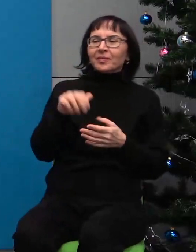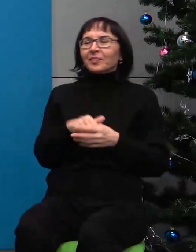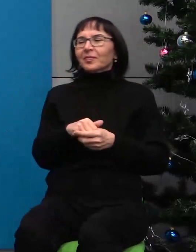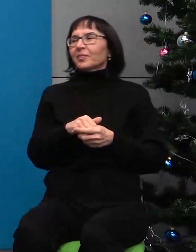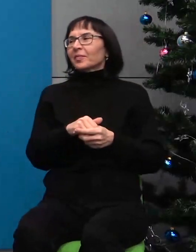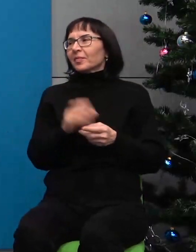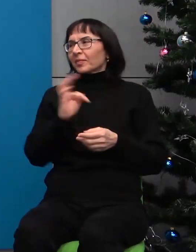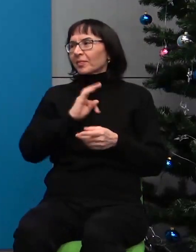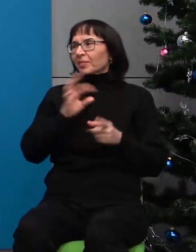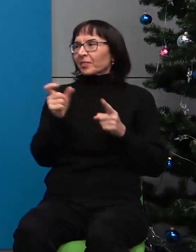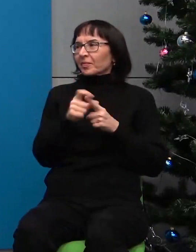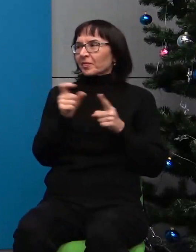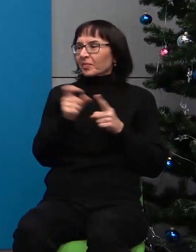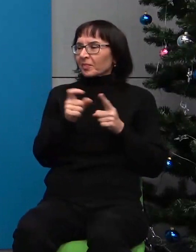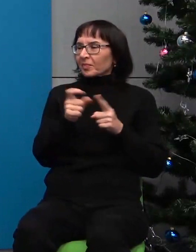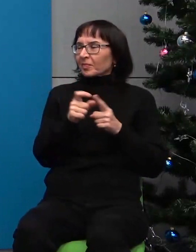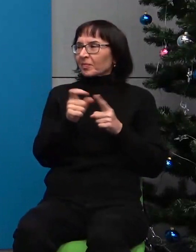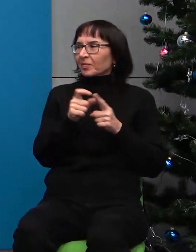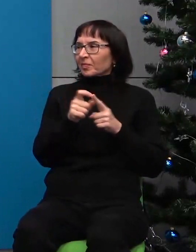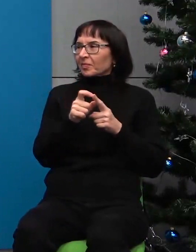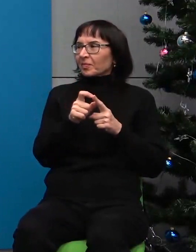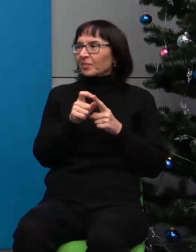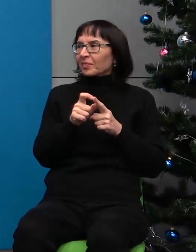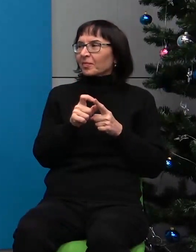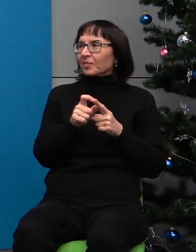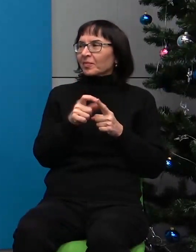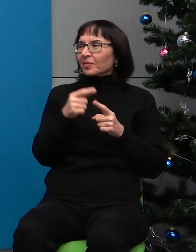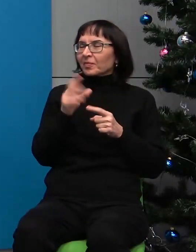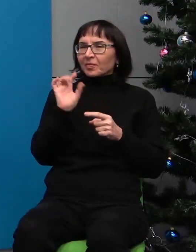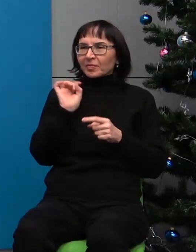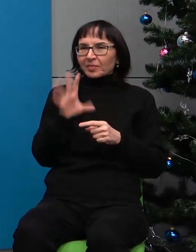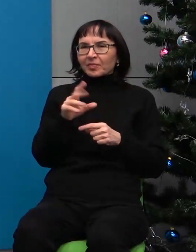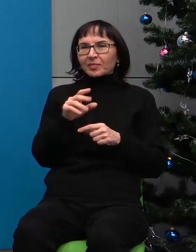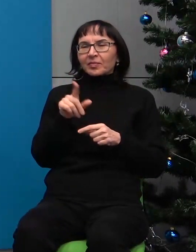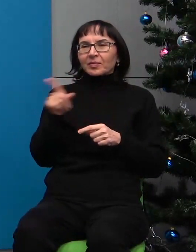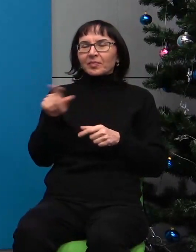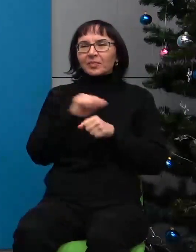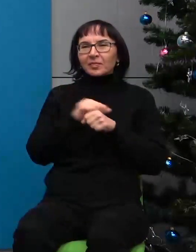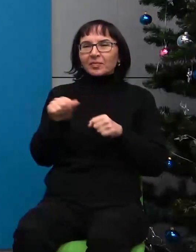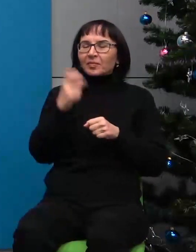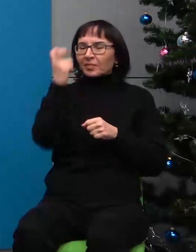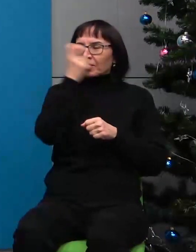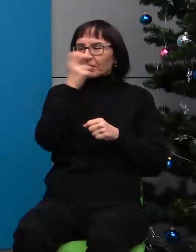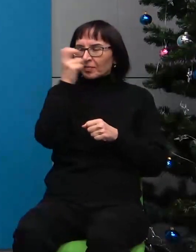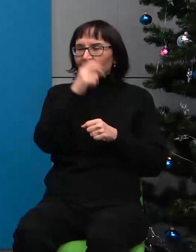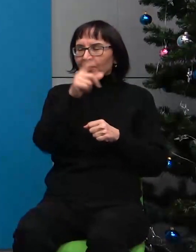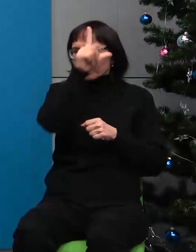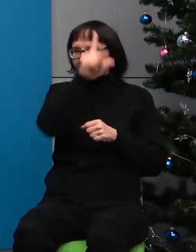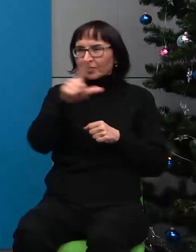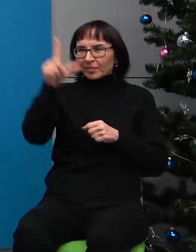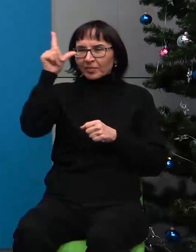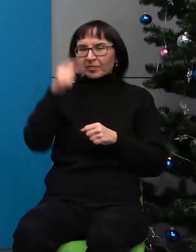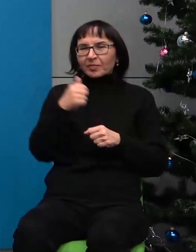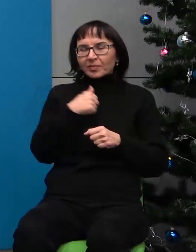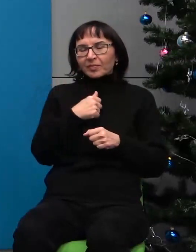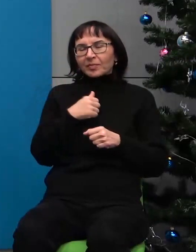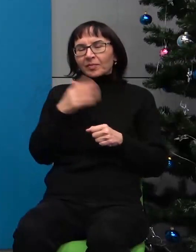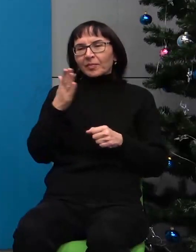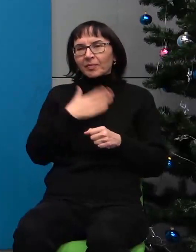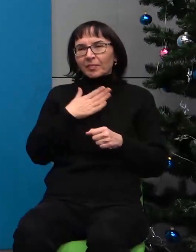o tej niebanalności to się potwierdziły. Jesteś jednym z najciekawszych ludzi, z jakimi miałem okazję rozmawiać. I to nawet nie mówię o prowadzeniu spotkań.